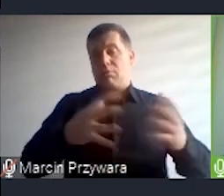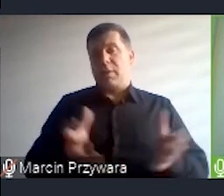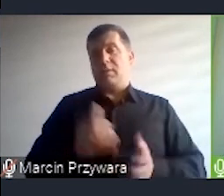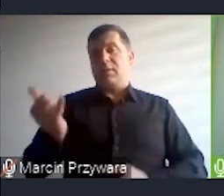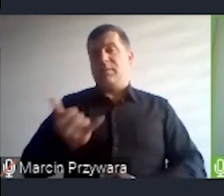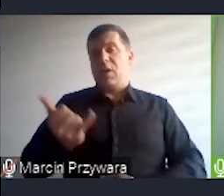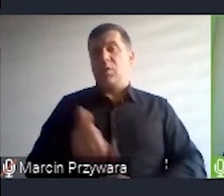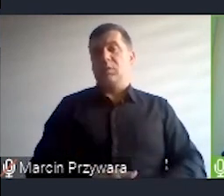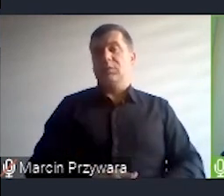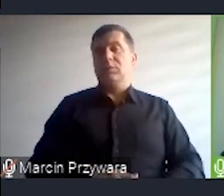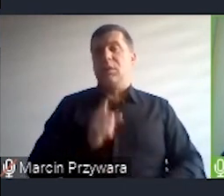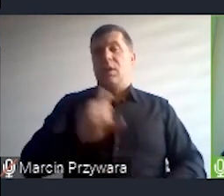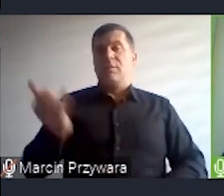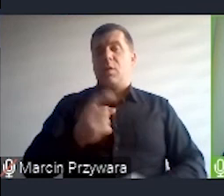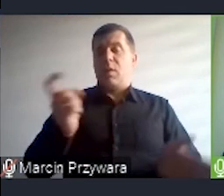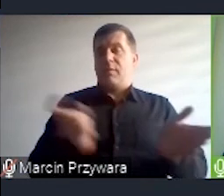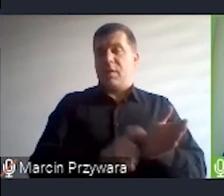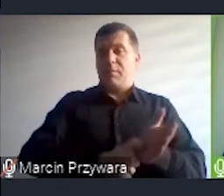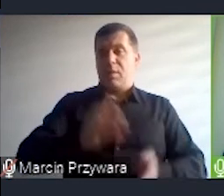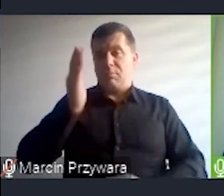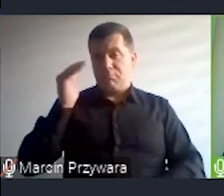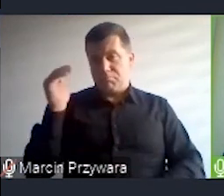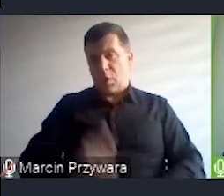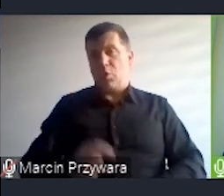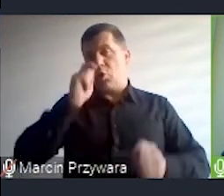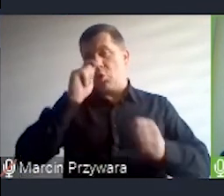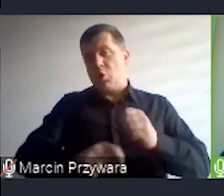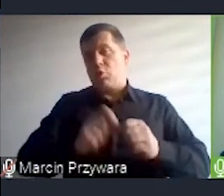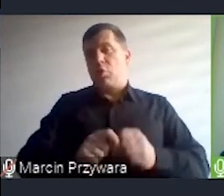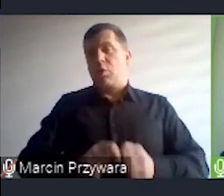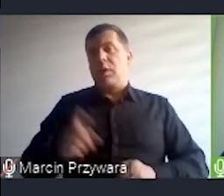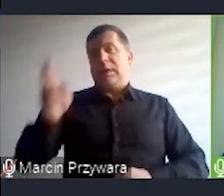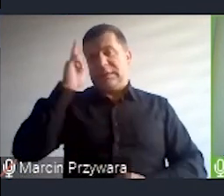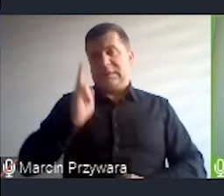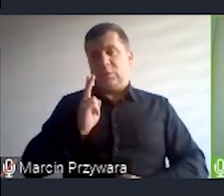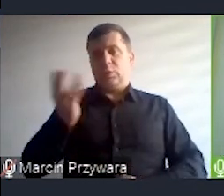I tej trwałości wymagać może kontrola i może wymagać instytucja.